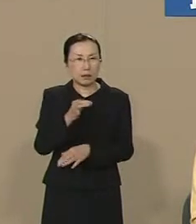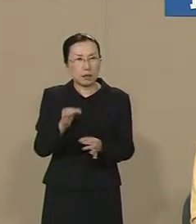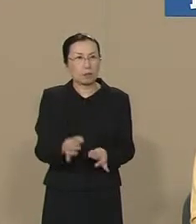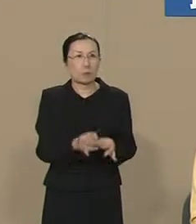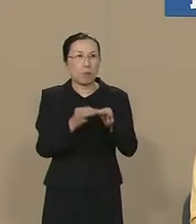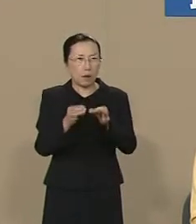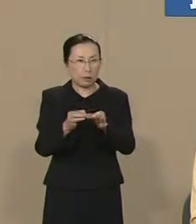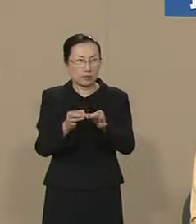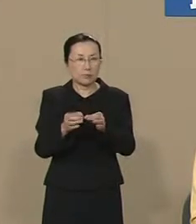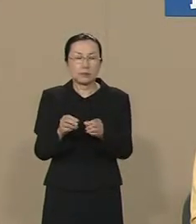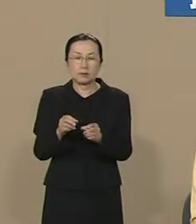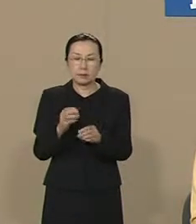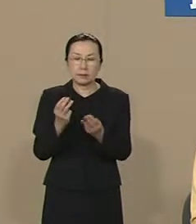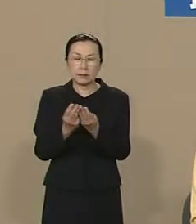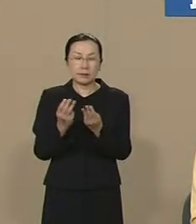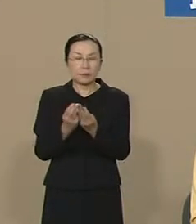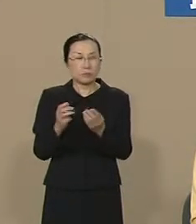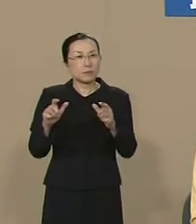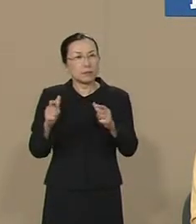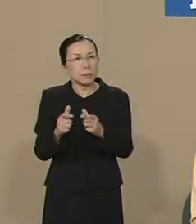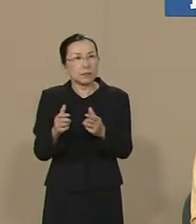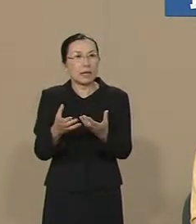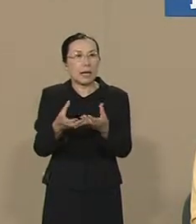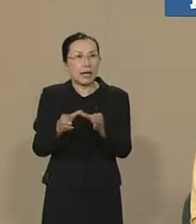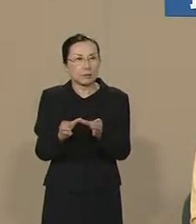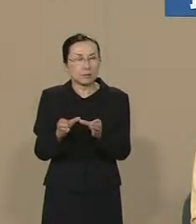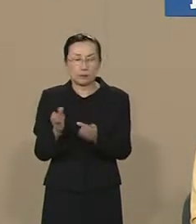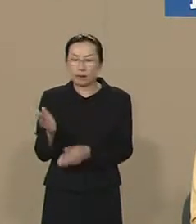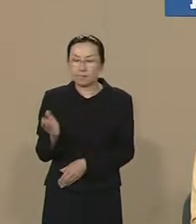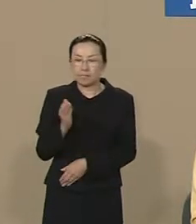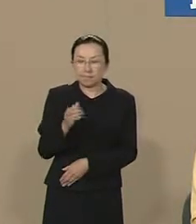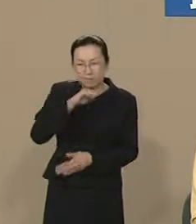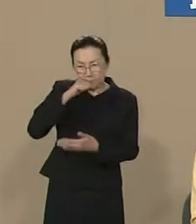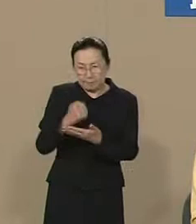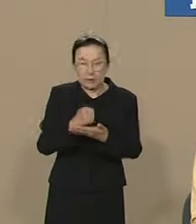少人数学級など､ 次々に実現してきました｡